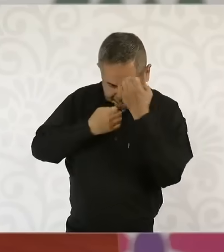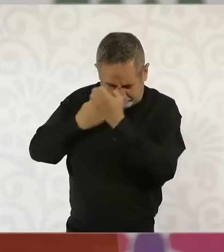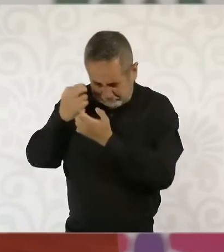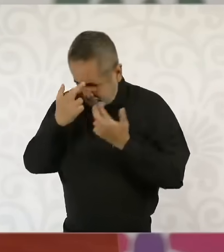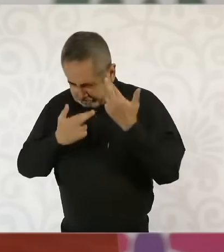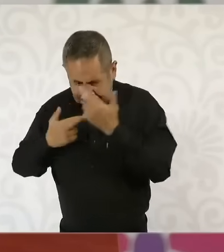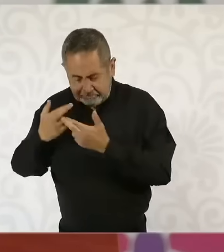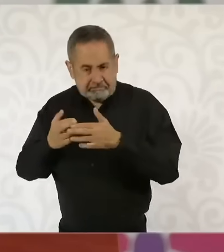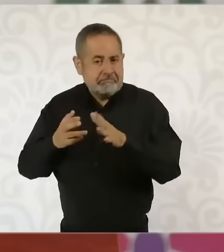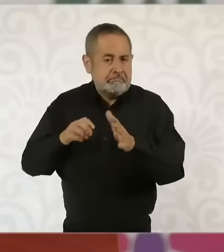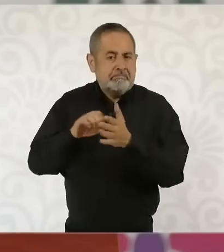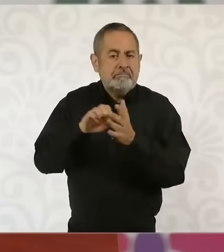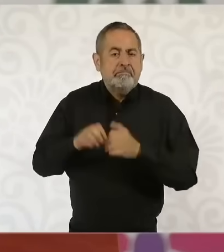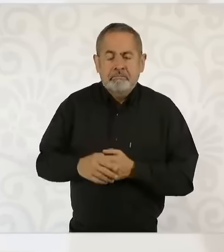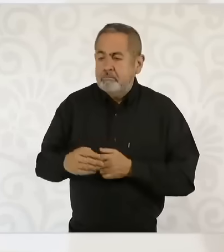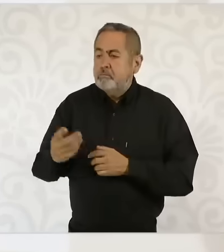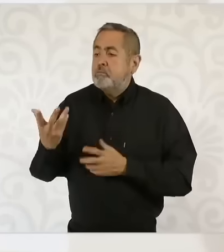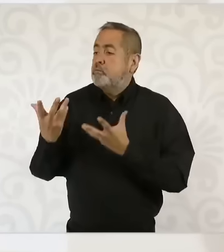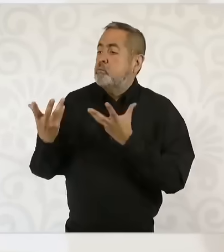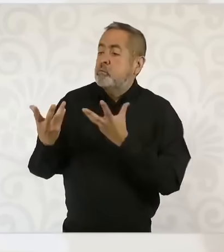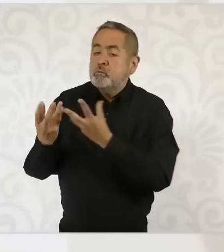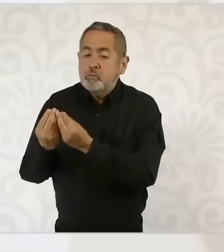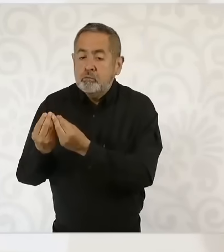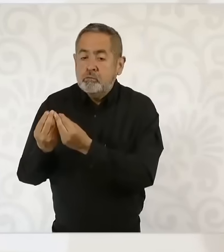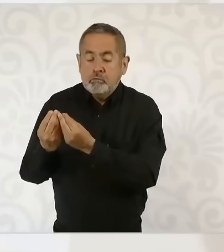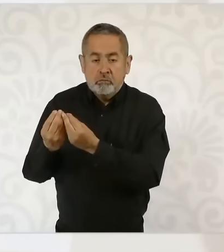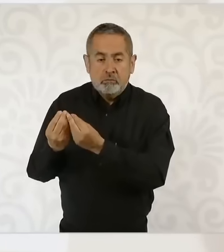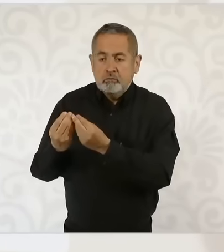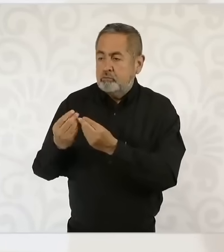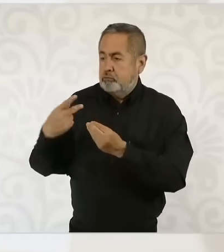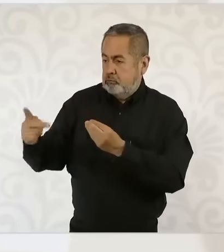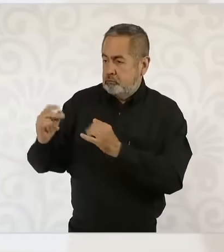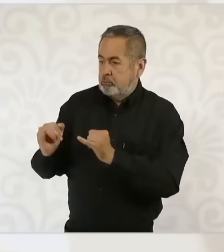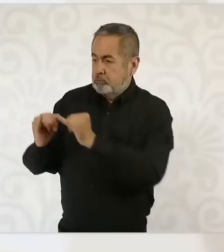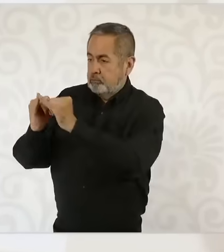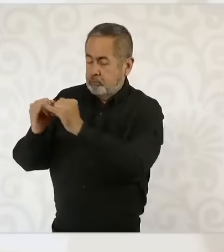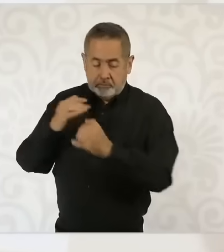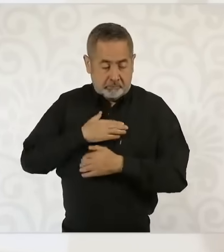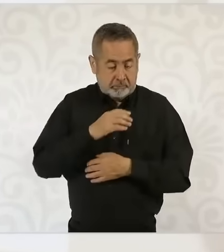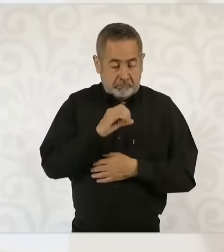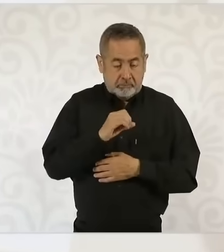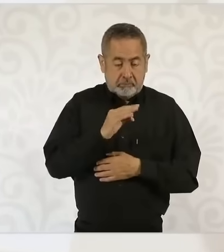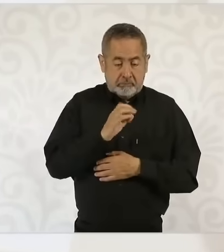Entonces, eh poder hacer una colaboración entre ambas instituciones, eh inversión de un lado y